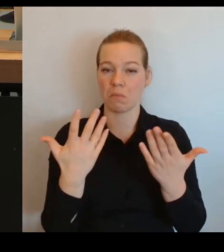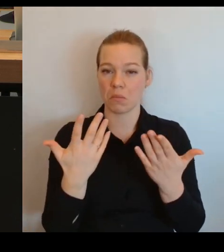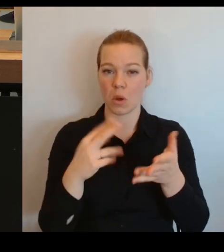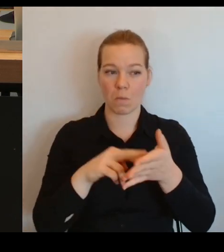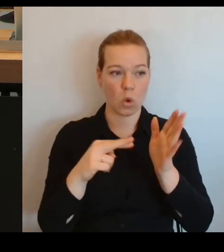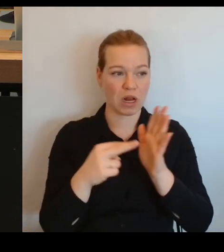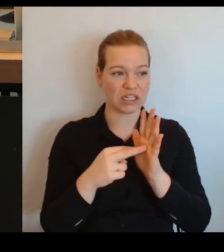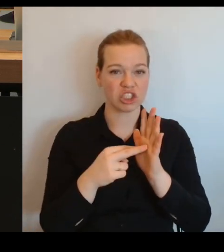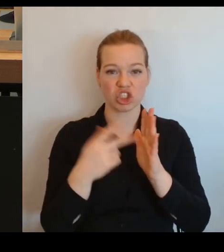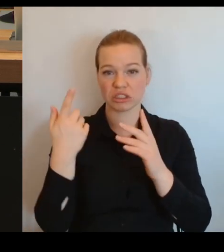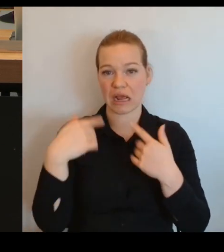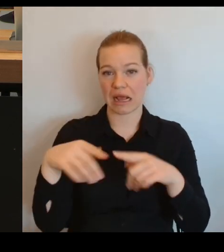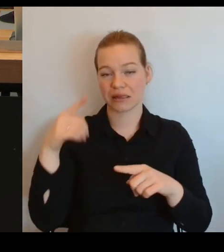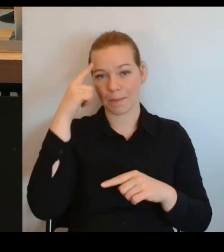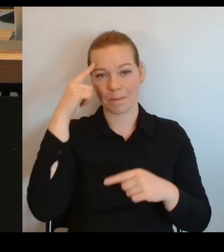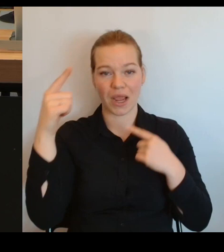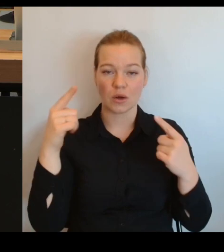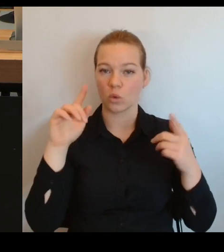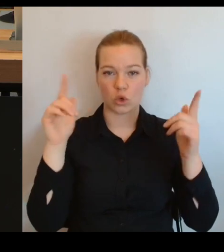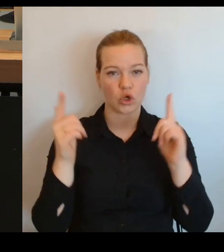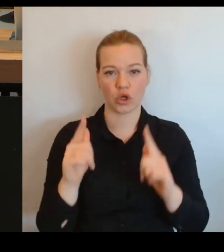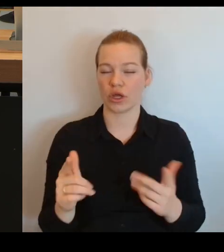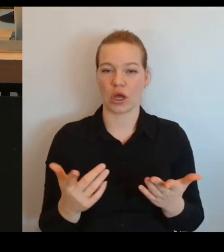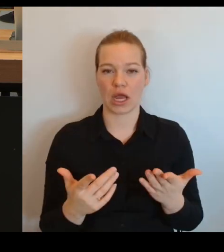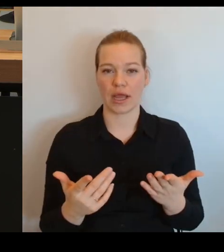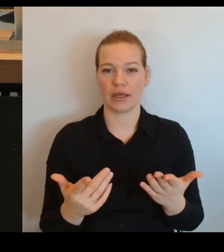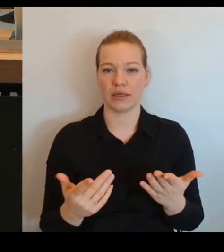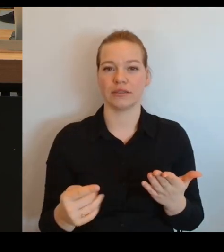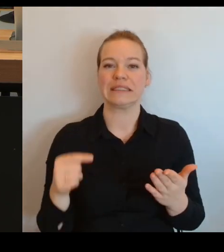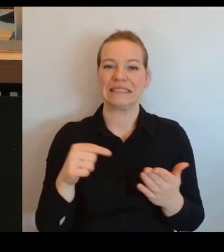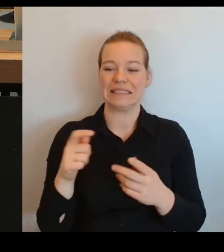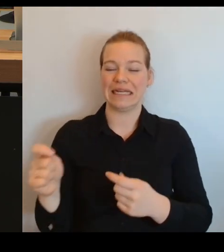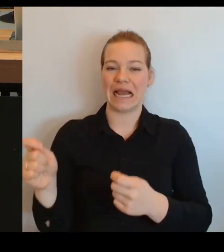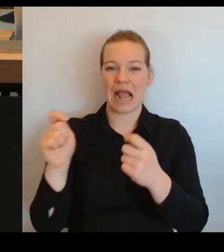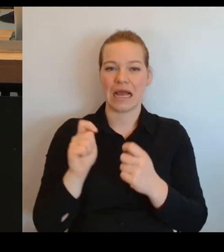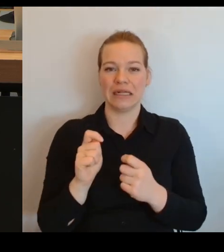Antrags durchaus etwas mehr Mühe hätten geben können. Aber sei's drum. In der Sache sind wir uns